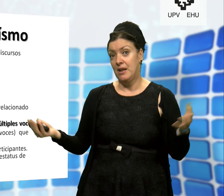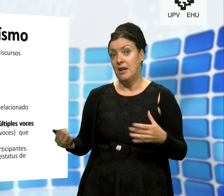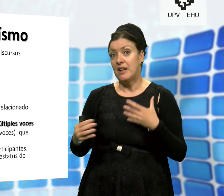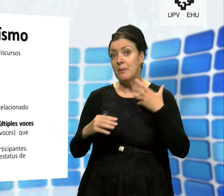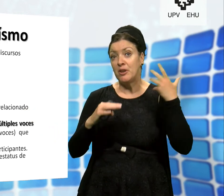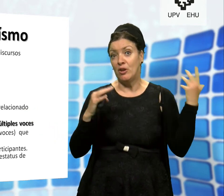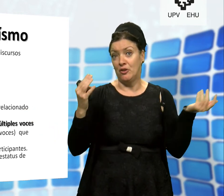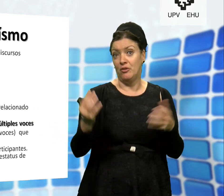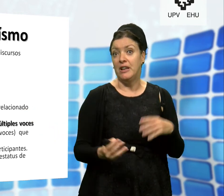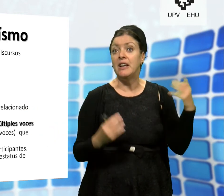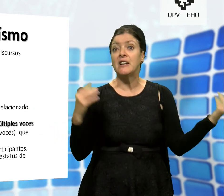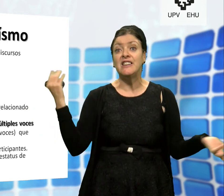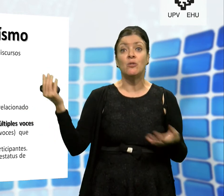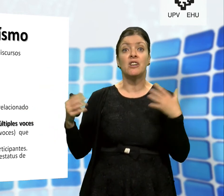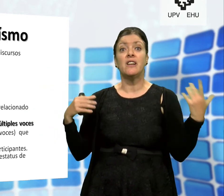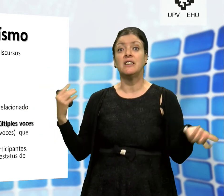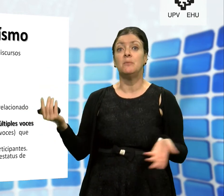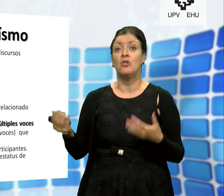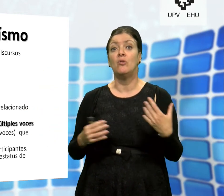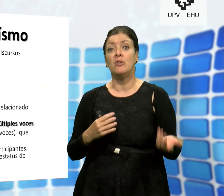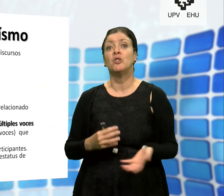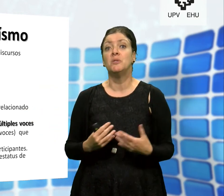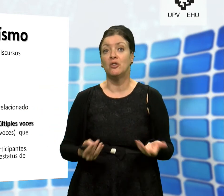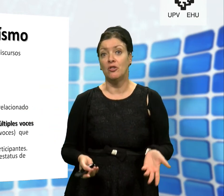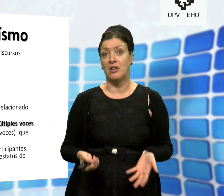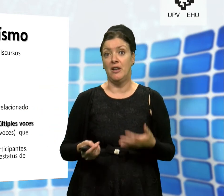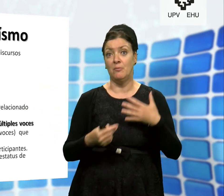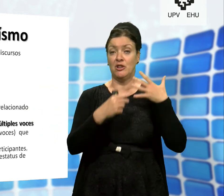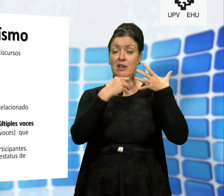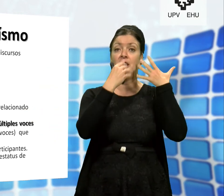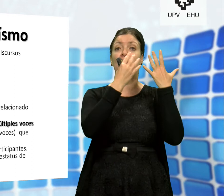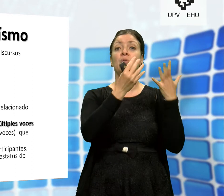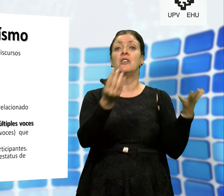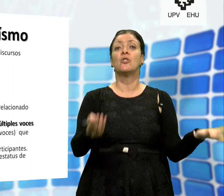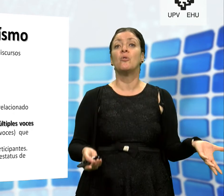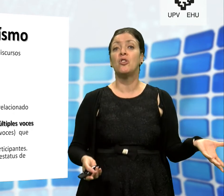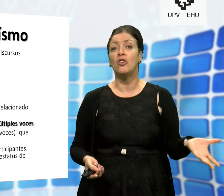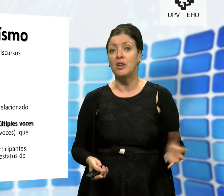Recapitulando: en el discurrir de este módulo hemos visto que hemos realizado una introducción,